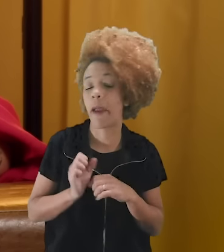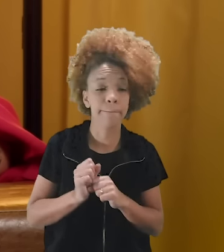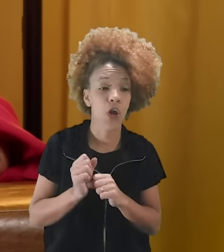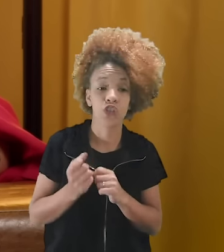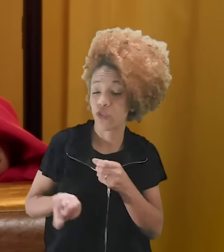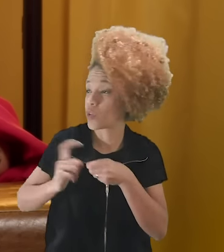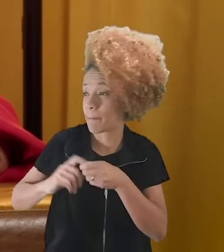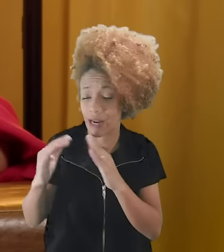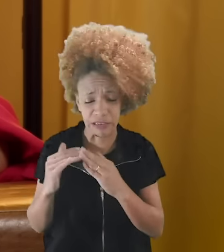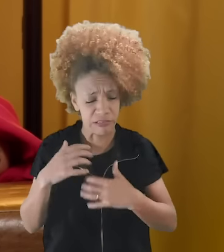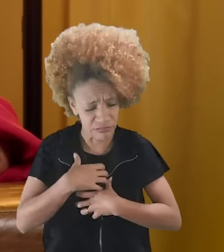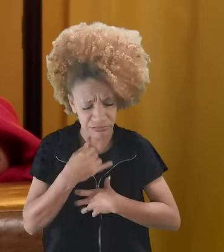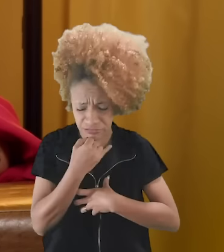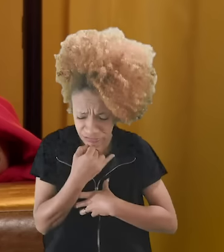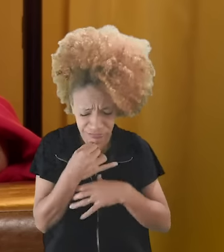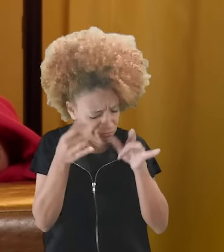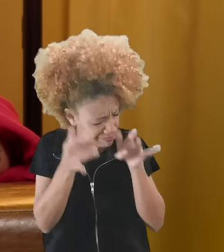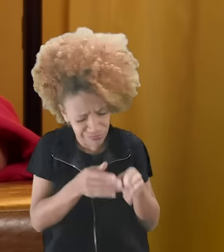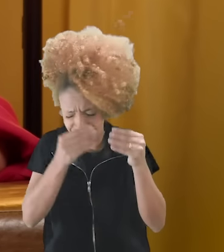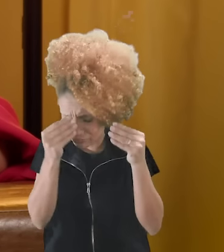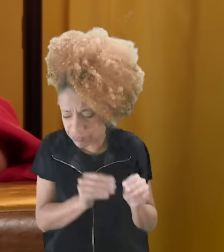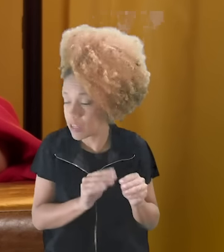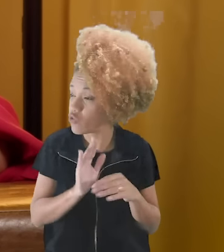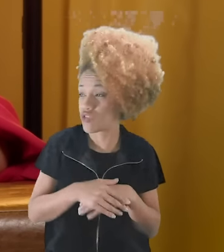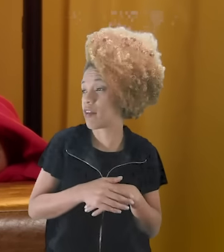você pode ir para casa triste para caramba Você pode pensar em desistir muitas vezes eu já pensei